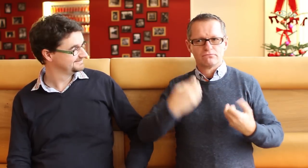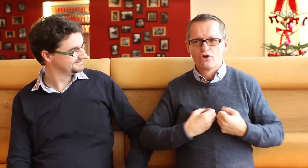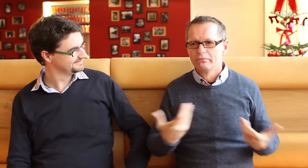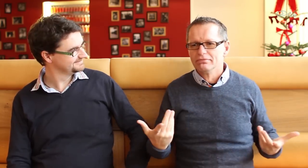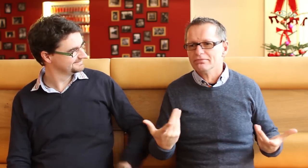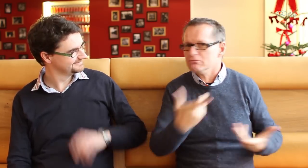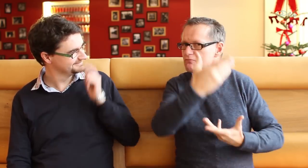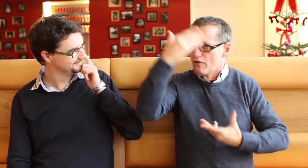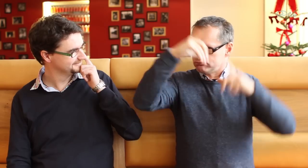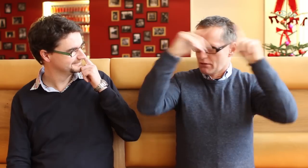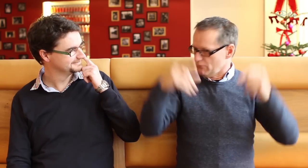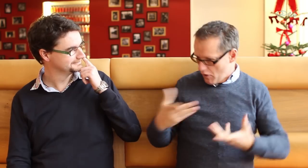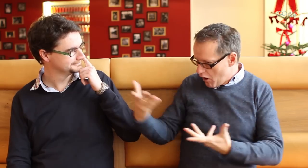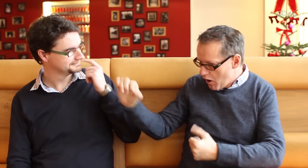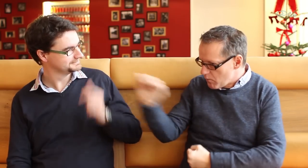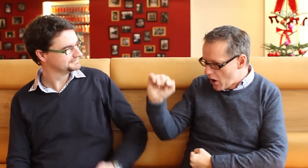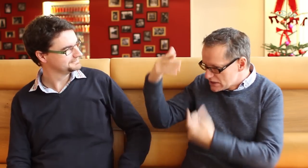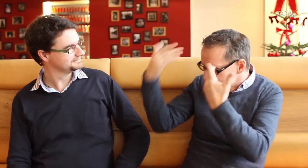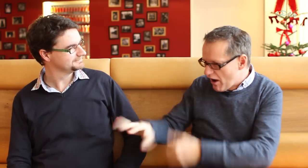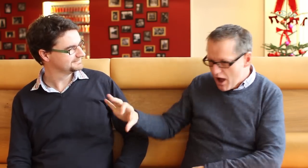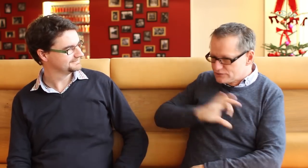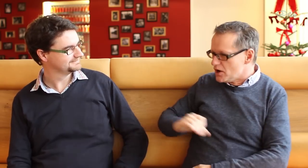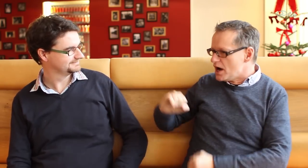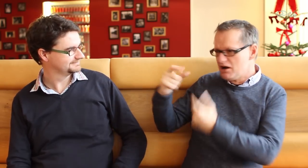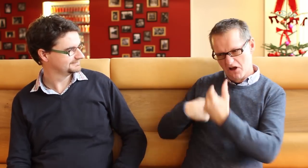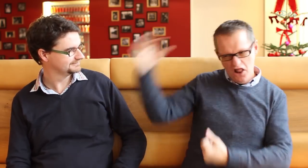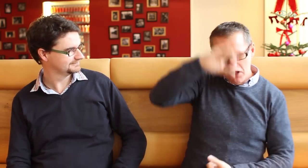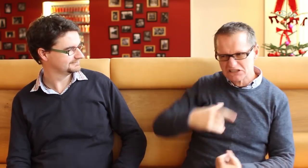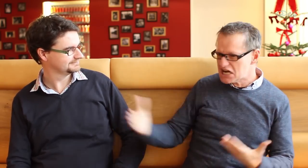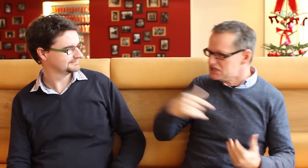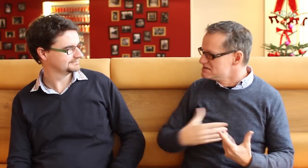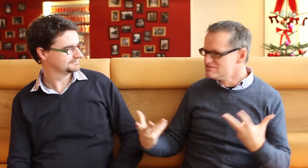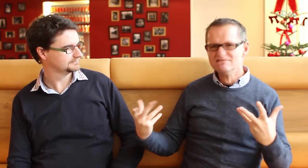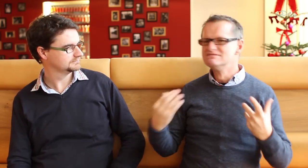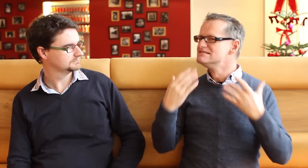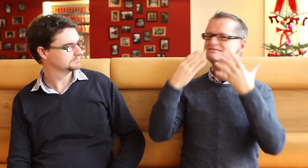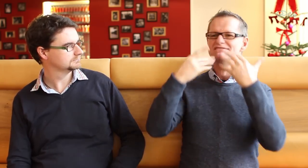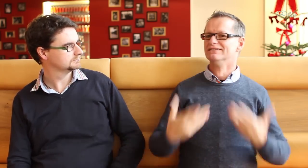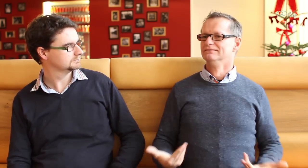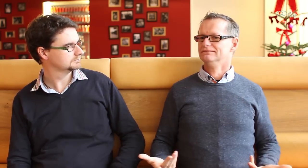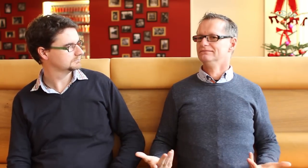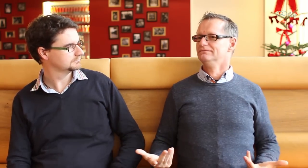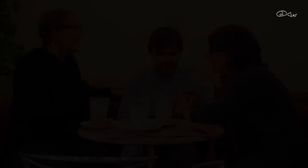Und dann hatte der Schaffner einen falschen Eindruck, weil er dachte ich ignoriere ihn und zeigte meine Fahrkarte einfach nicht, deswegen holte er die Polizei. Aber ich hab es einfach nicht mitbekommen!